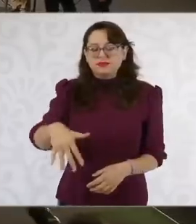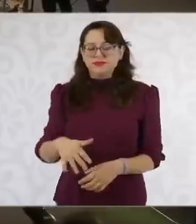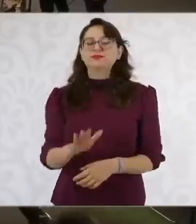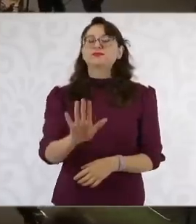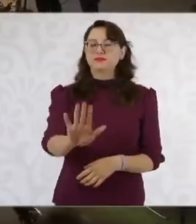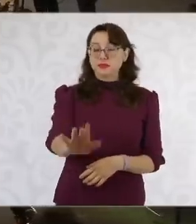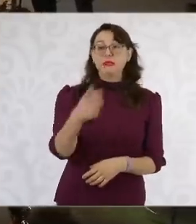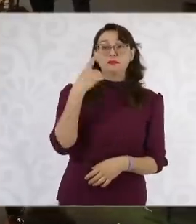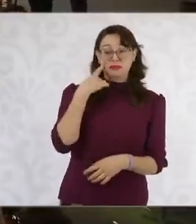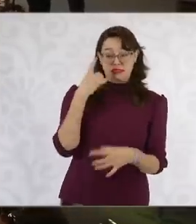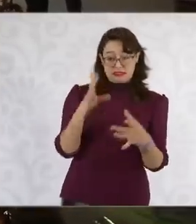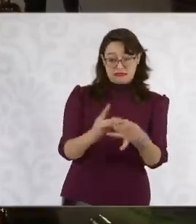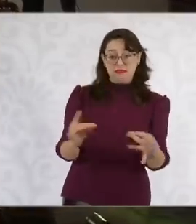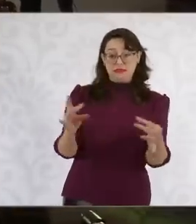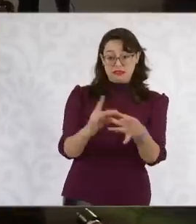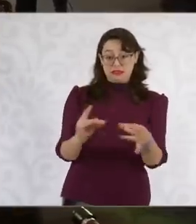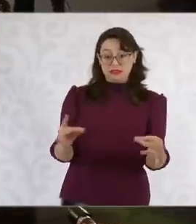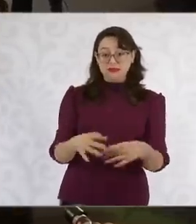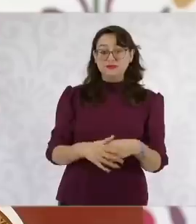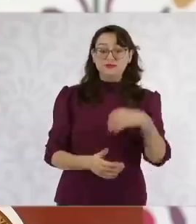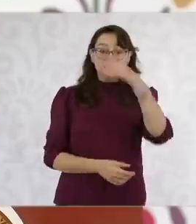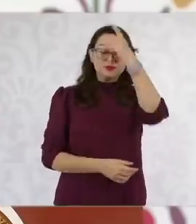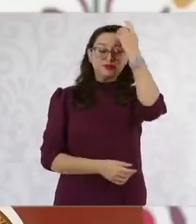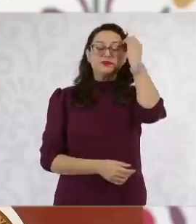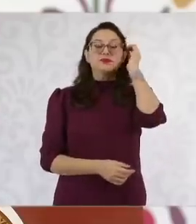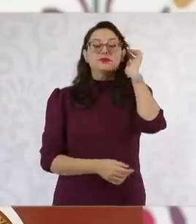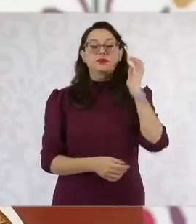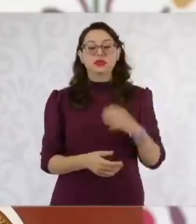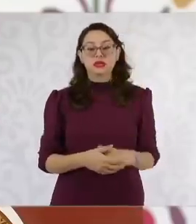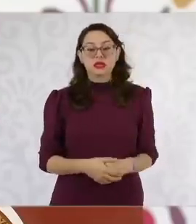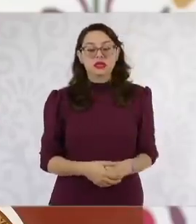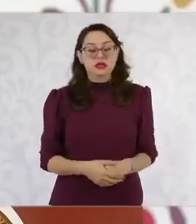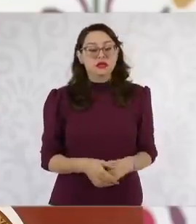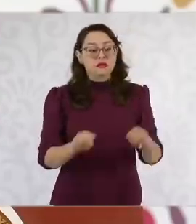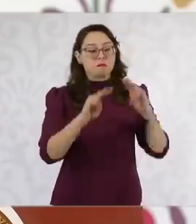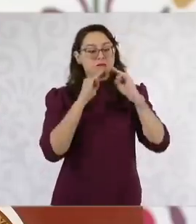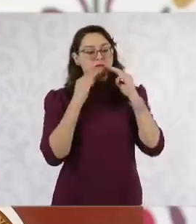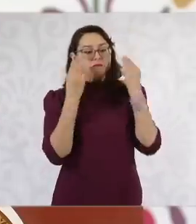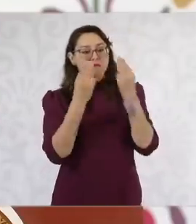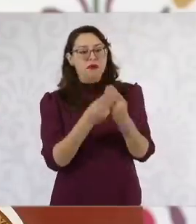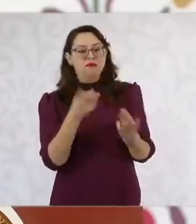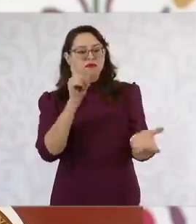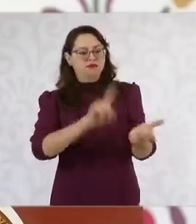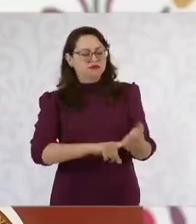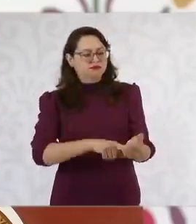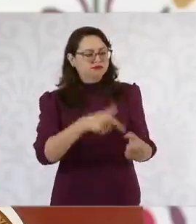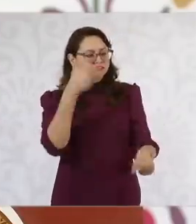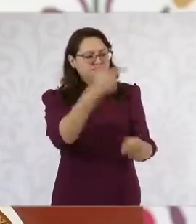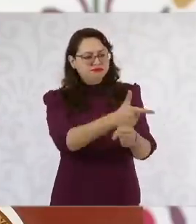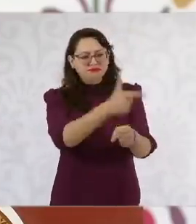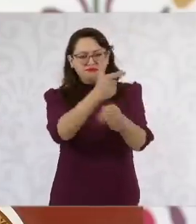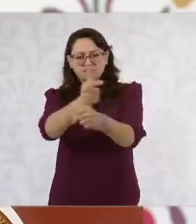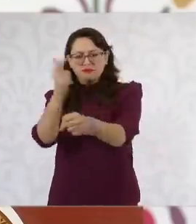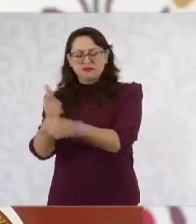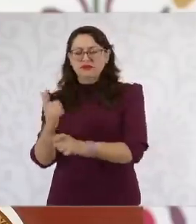cada vez que un arma es es eh asegurada por alguna autoridad tanto local como Federal